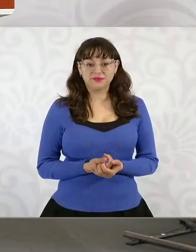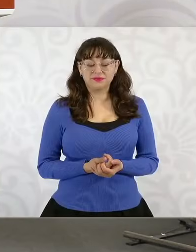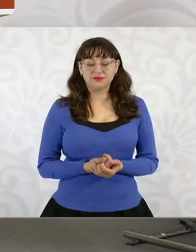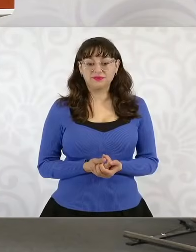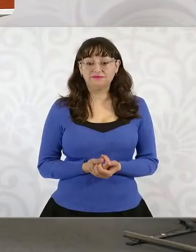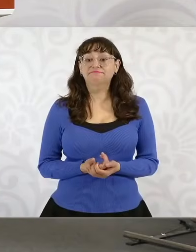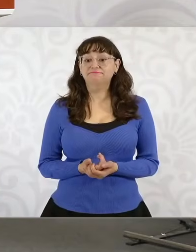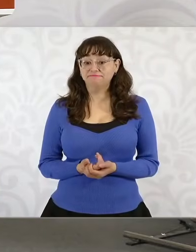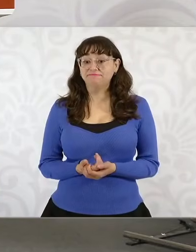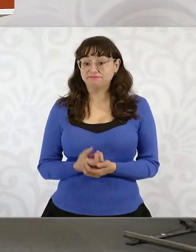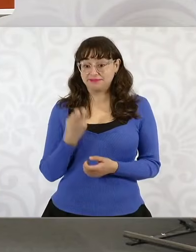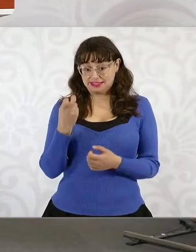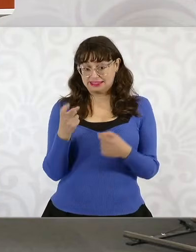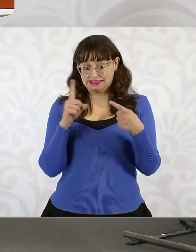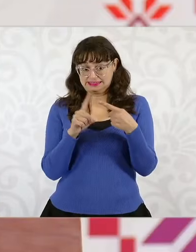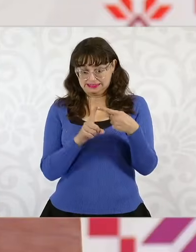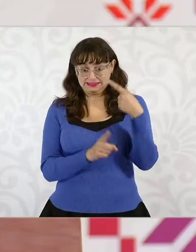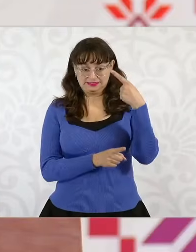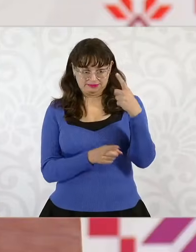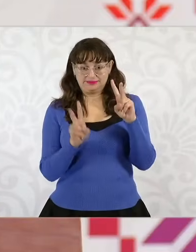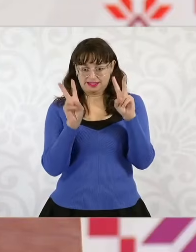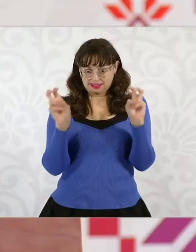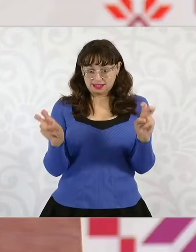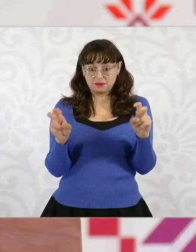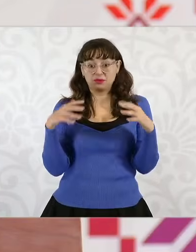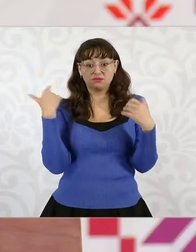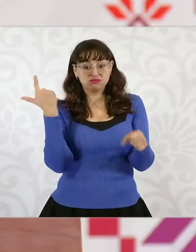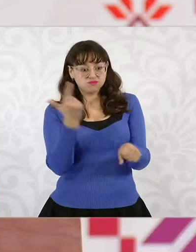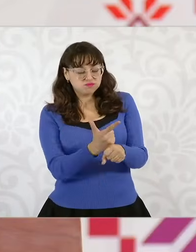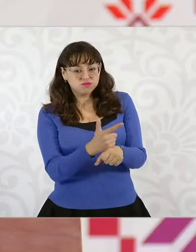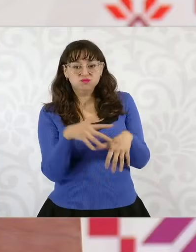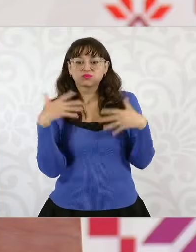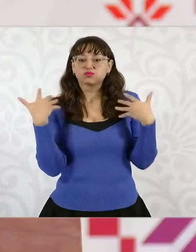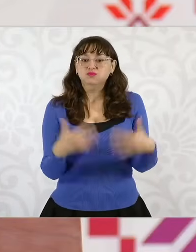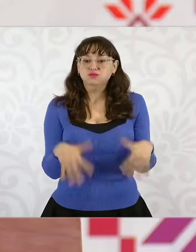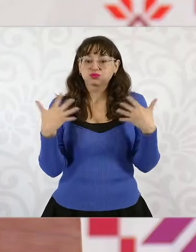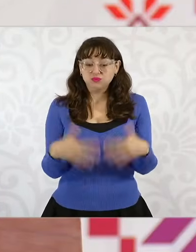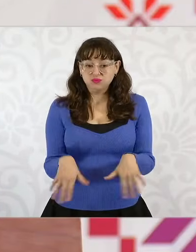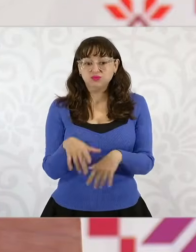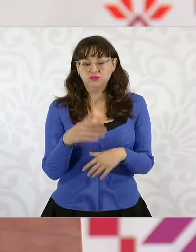Bueno, pues ese es un primer tema, el gran hallazgo de la cuevaque y que incluso se